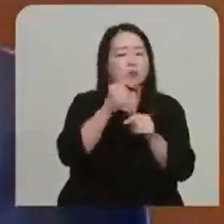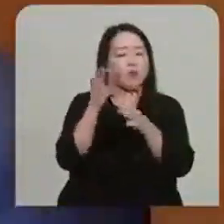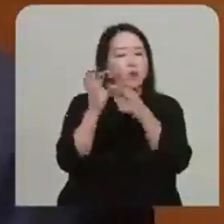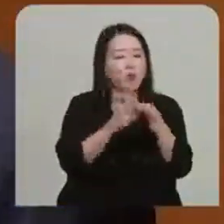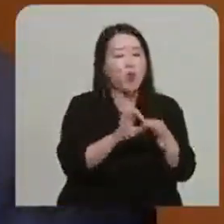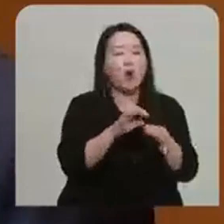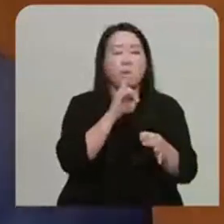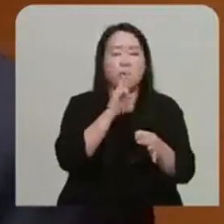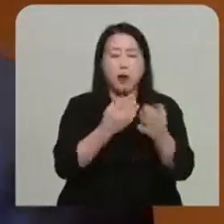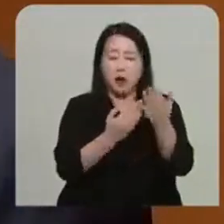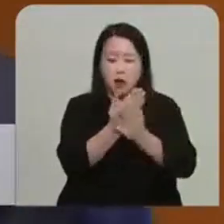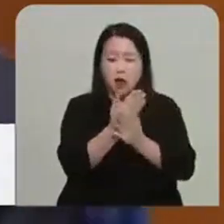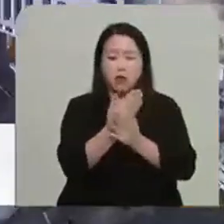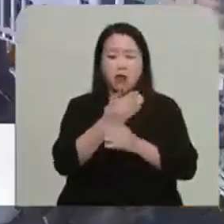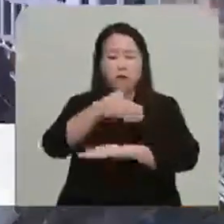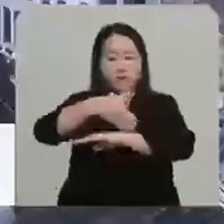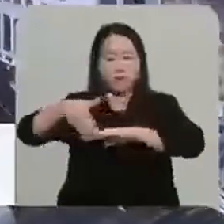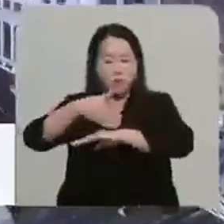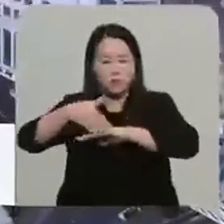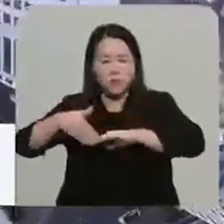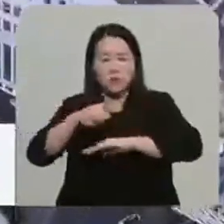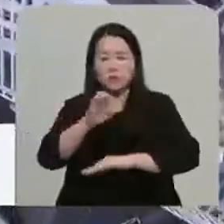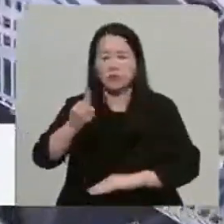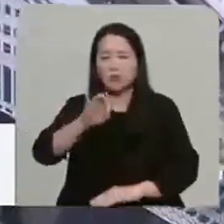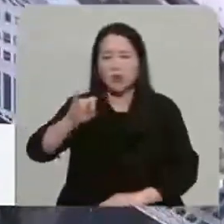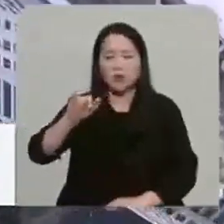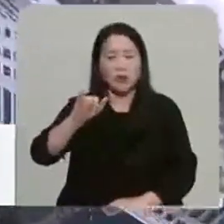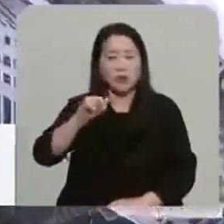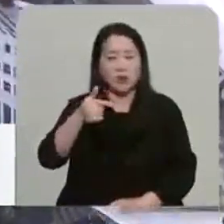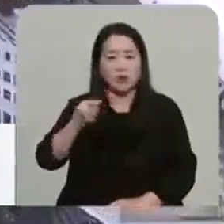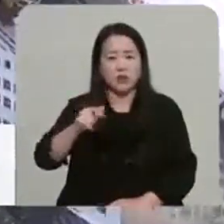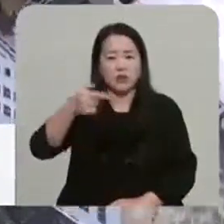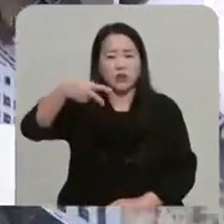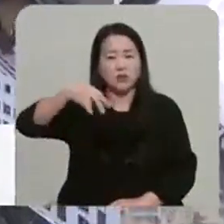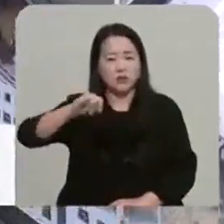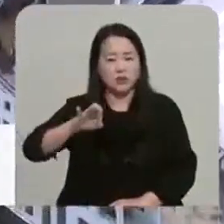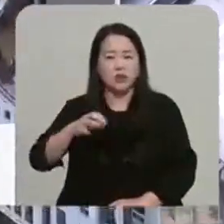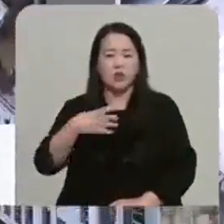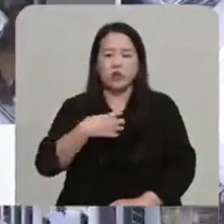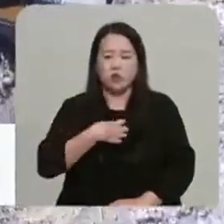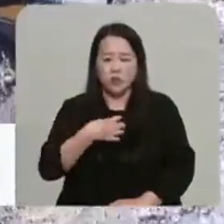고금리 고물가 여파로 부동산 시장 침체가 장기화하면 건설업 전반